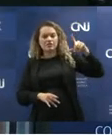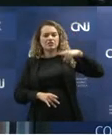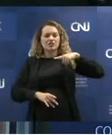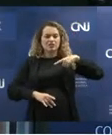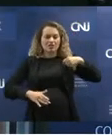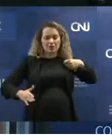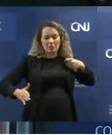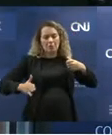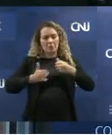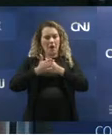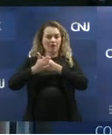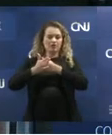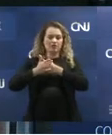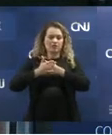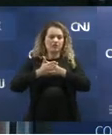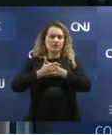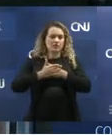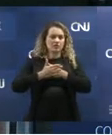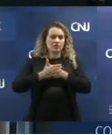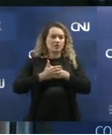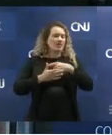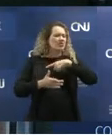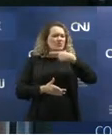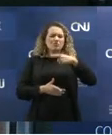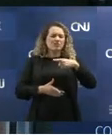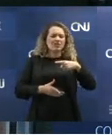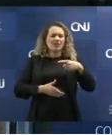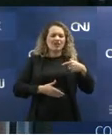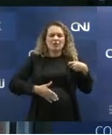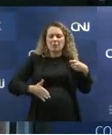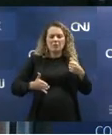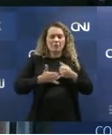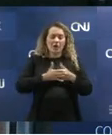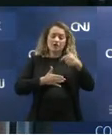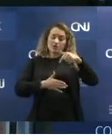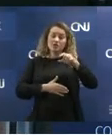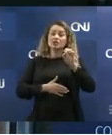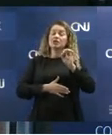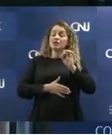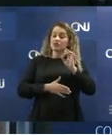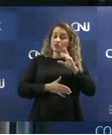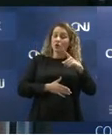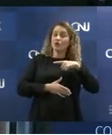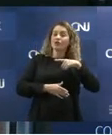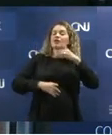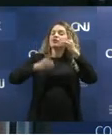e nós não temos necessárias mente um embate e que nós temos um diálogo de ideias e de teses